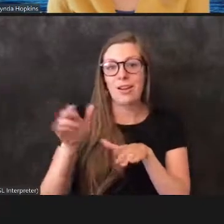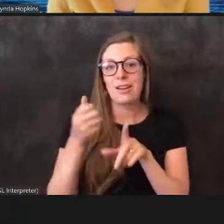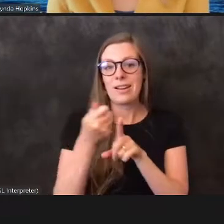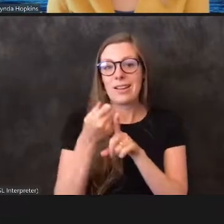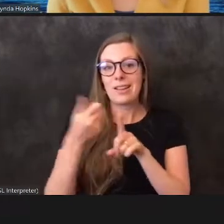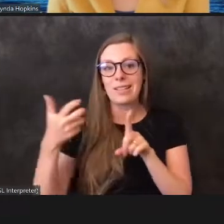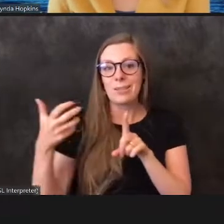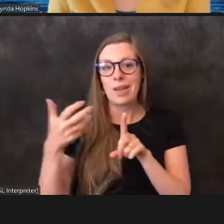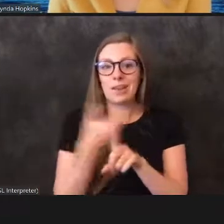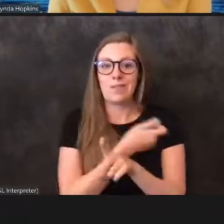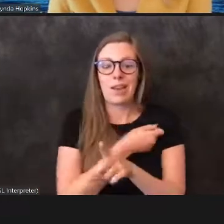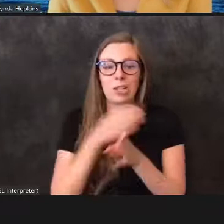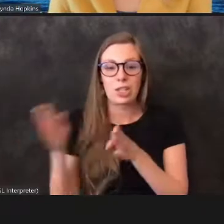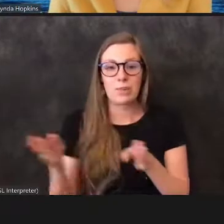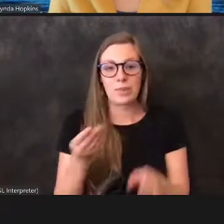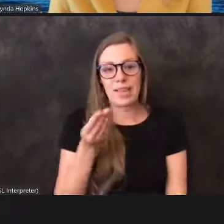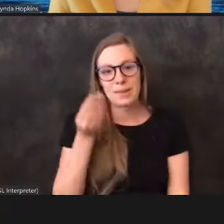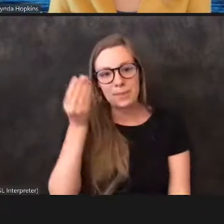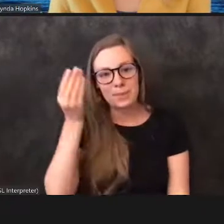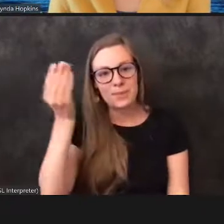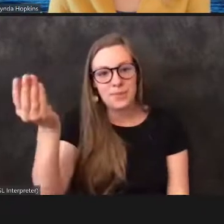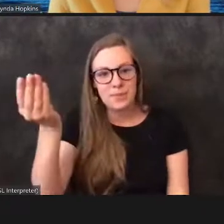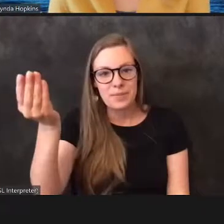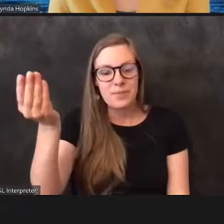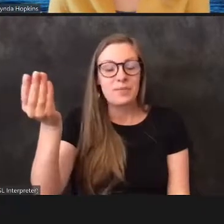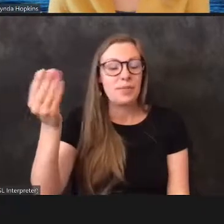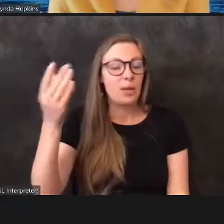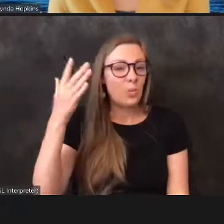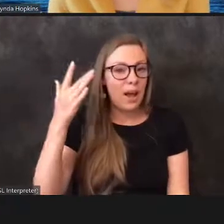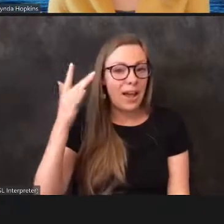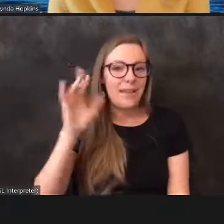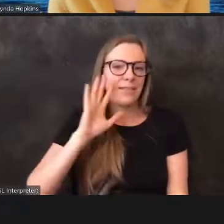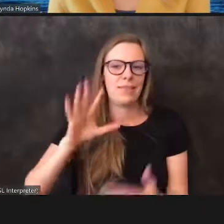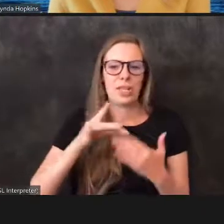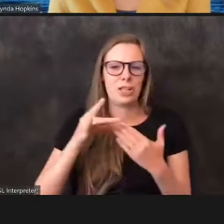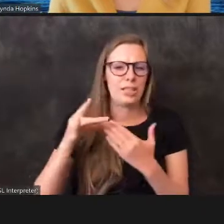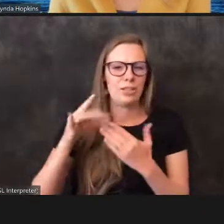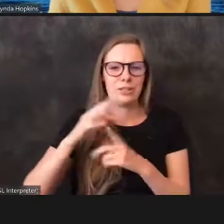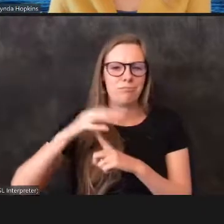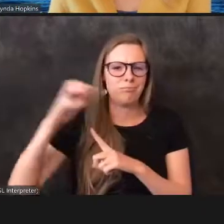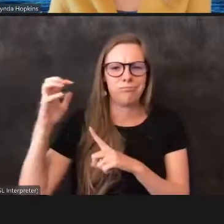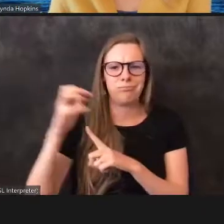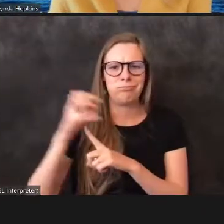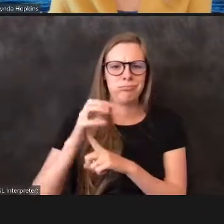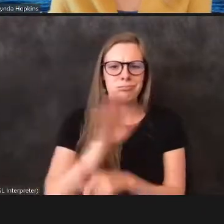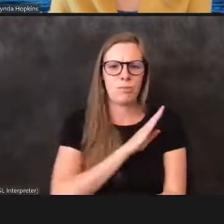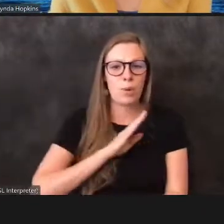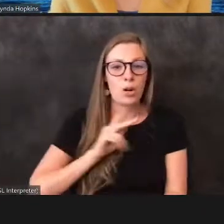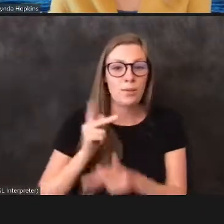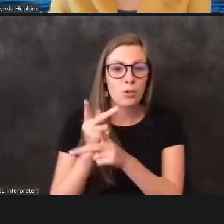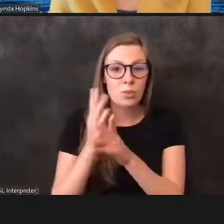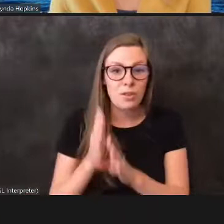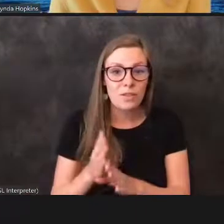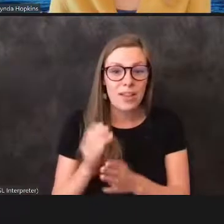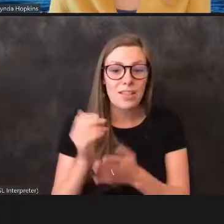expandir los planes de vacunación en la ciudad de Cali, en el Estado y en California, debido al liderazgo de las de la Junta de Supervisores.